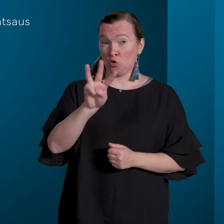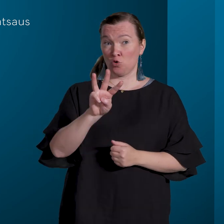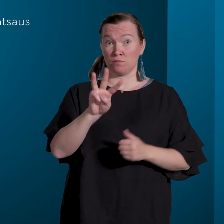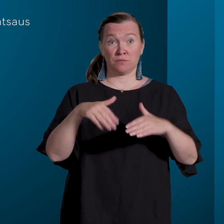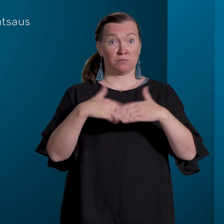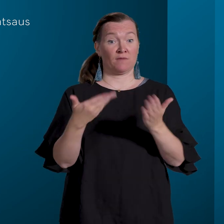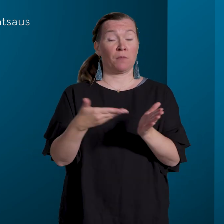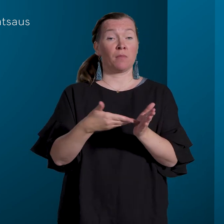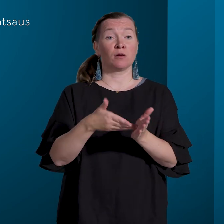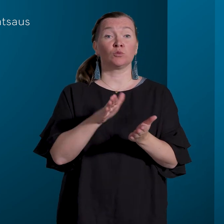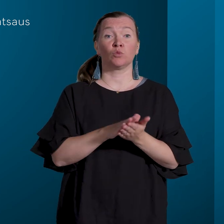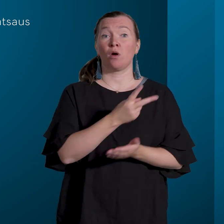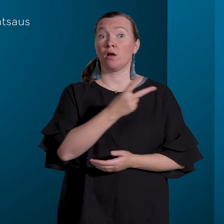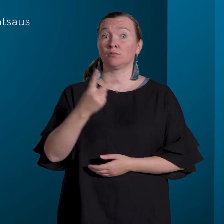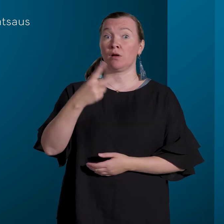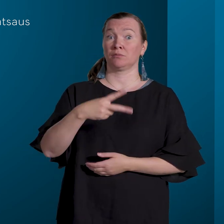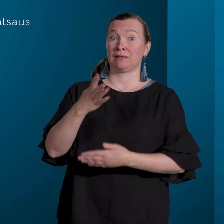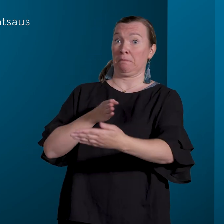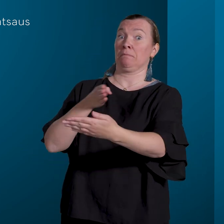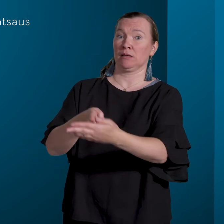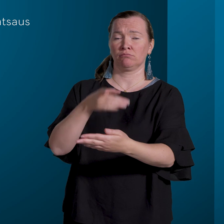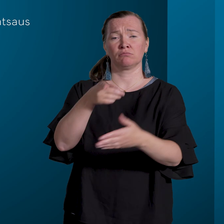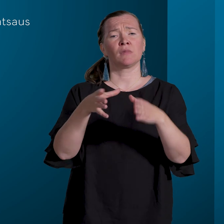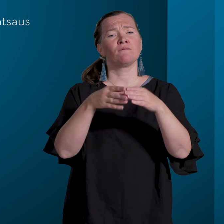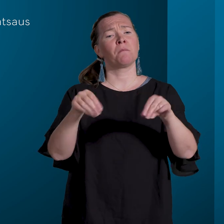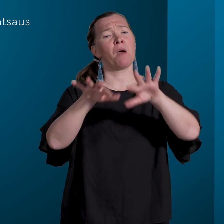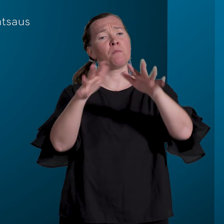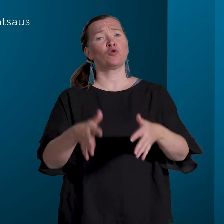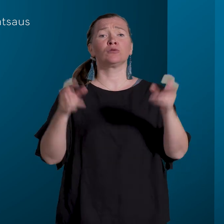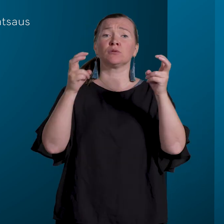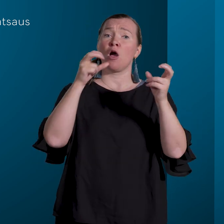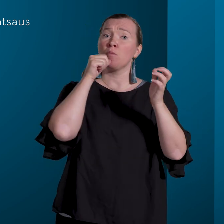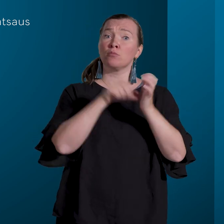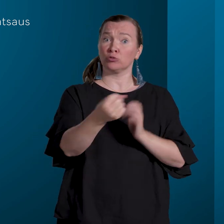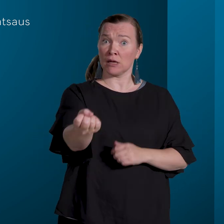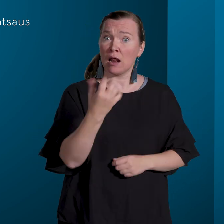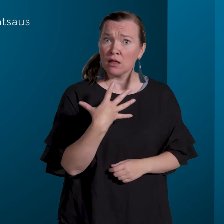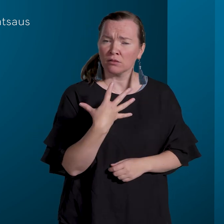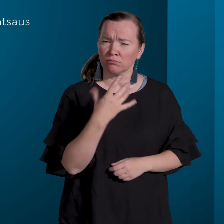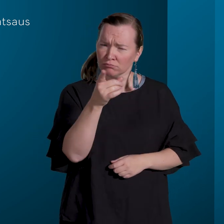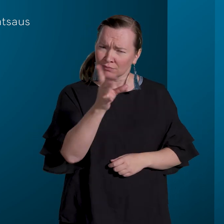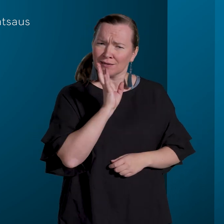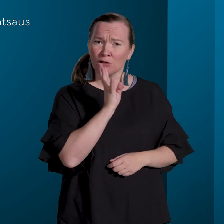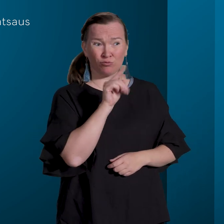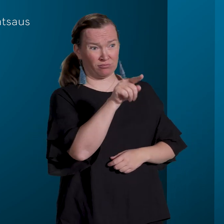Lähetä meille vapaamuotoinen sähköposti 3.11.2024 mennessä ja kerro, -